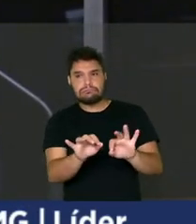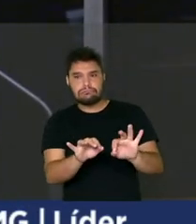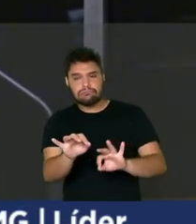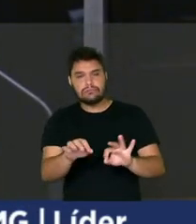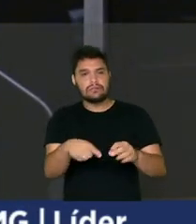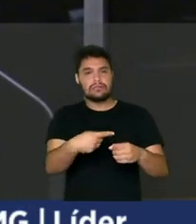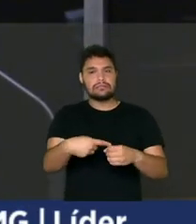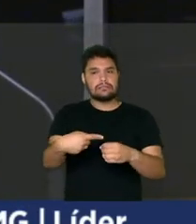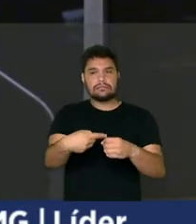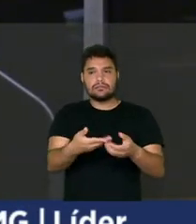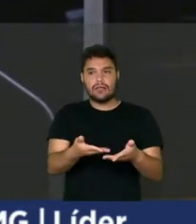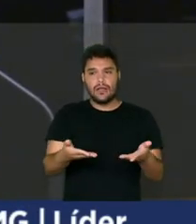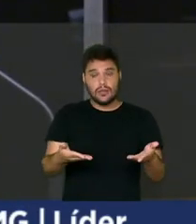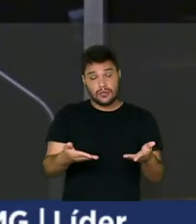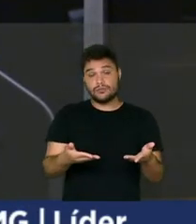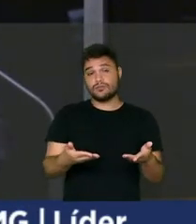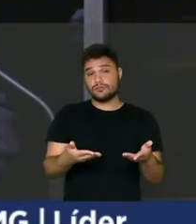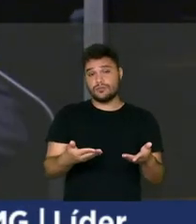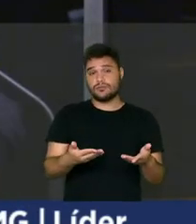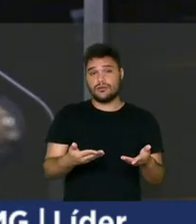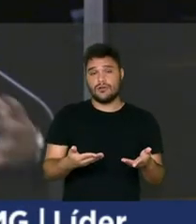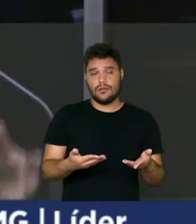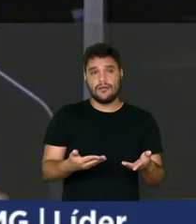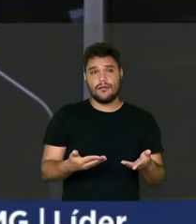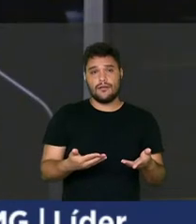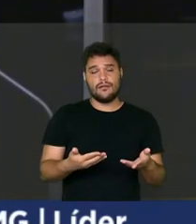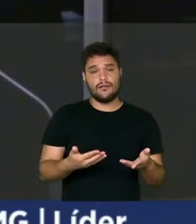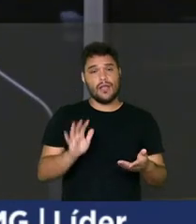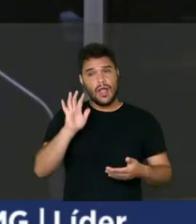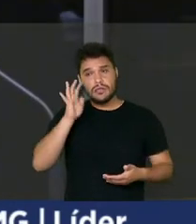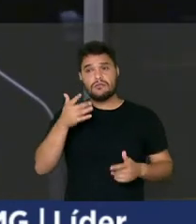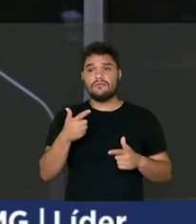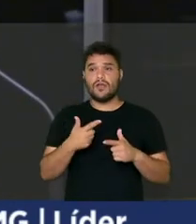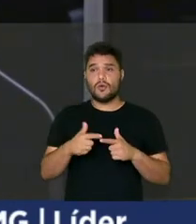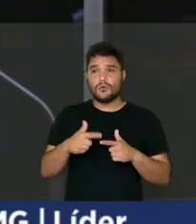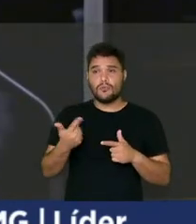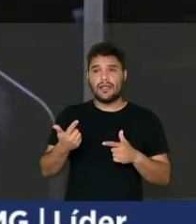PLANEJAMENTO URBANO, UMA REQUALIFICAÇÃO URBANA, U UMA... RESOLVER O PROBLEMA DAS